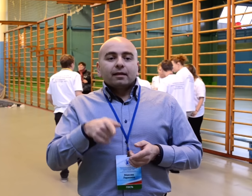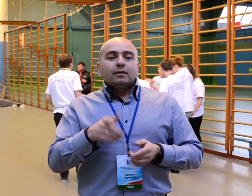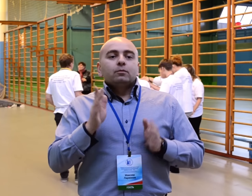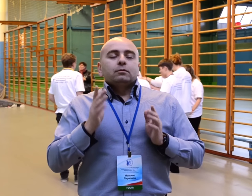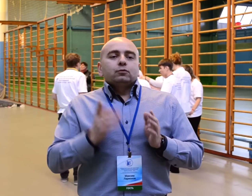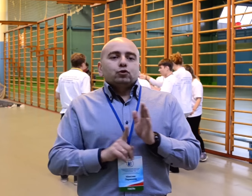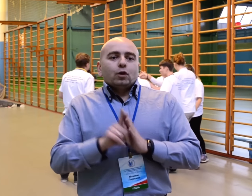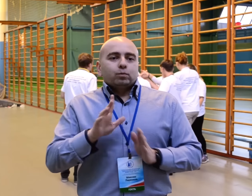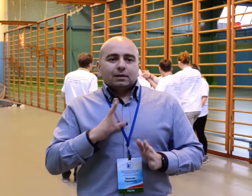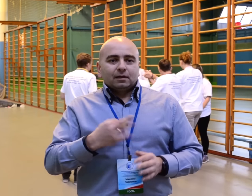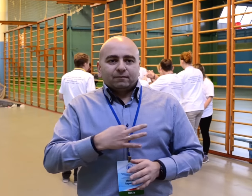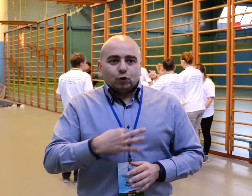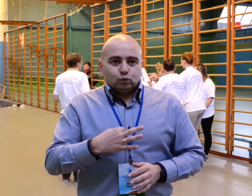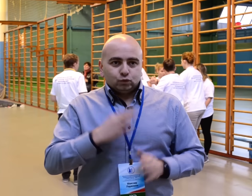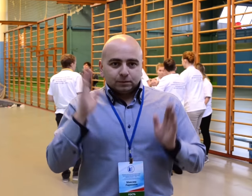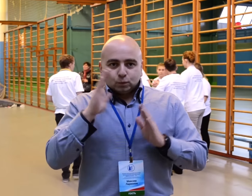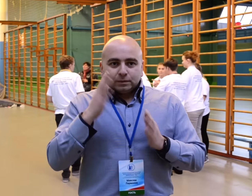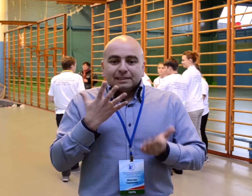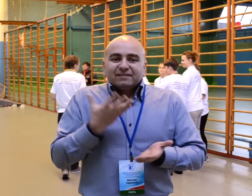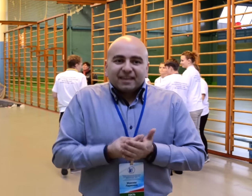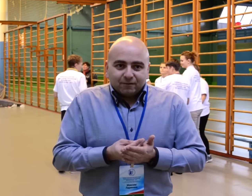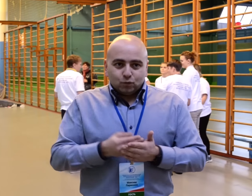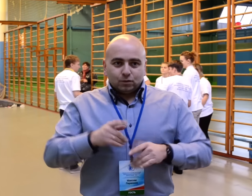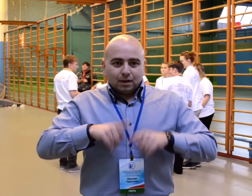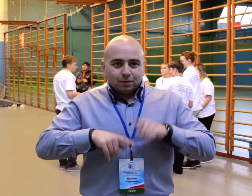стать неравнодушными к судьбе родного ВОГ,